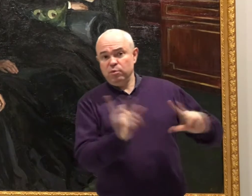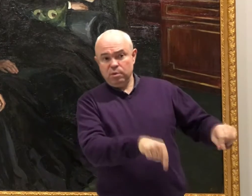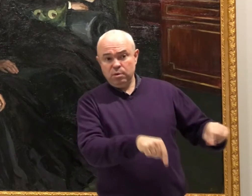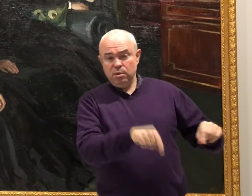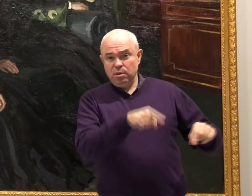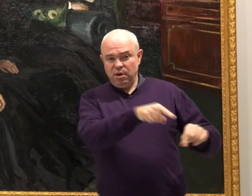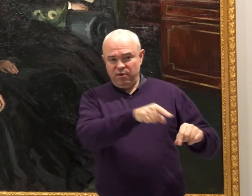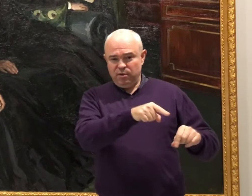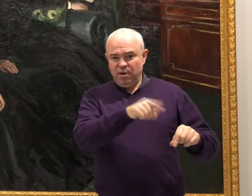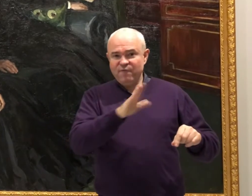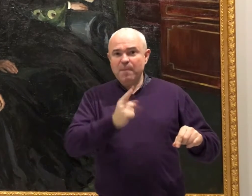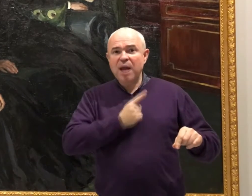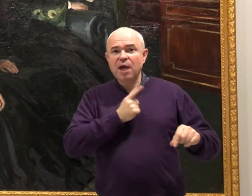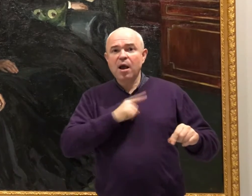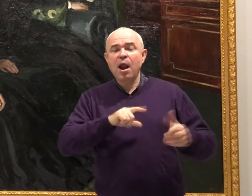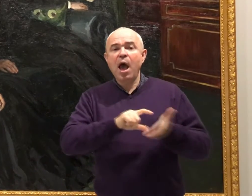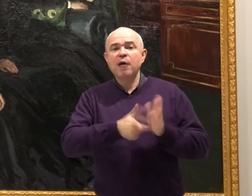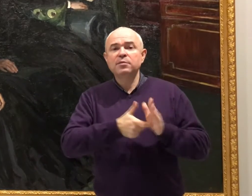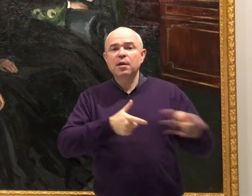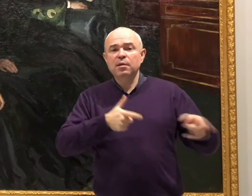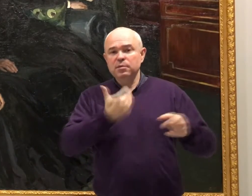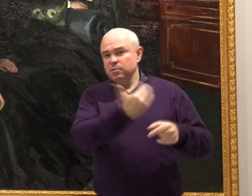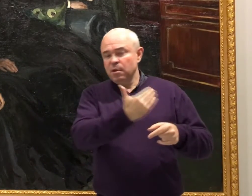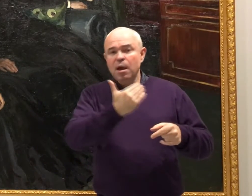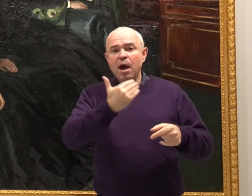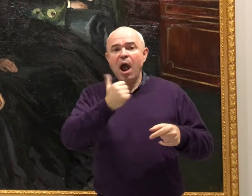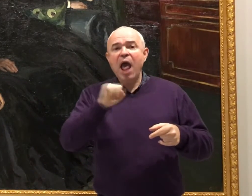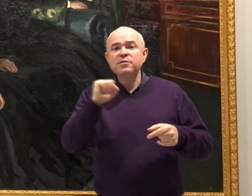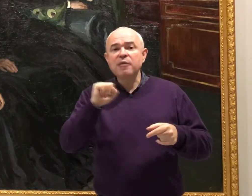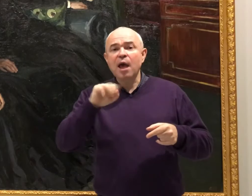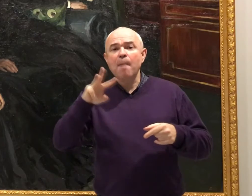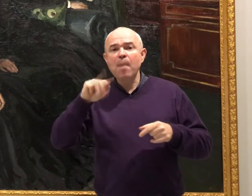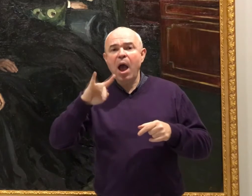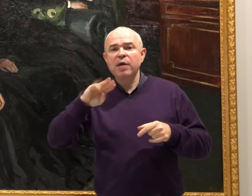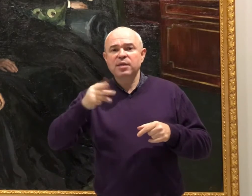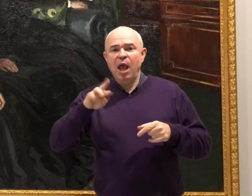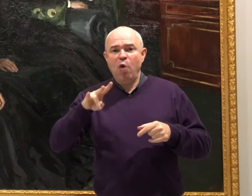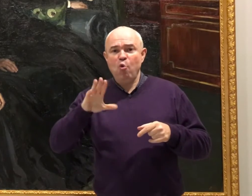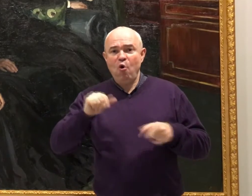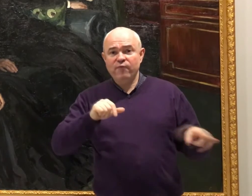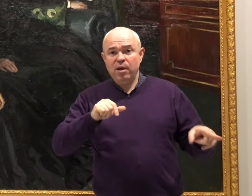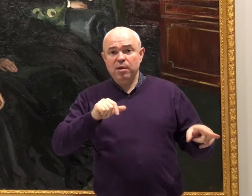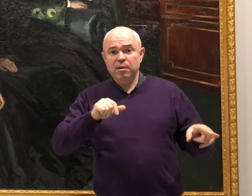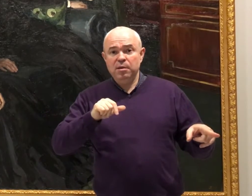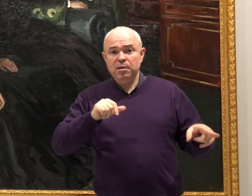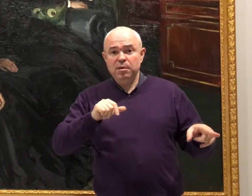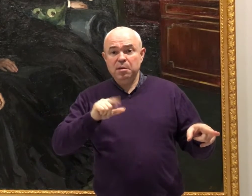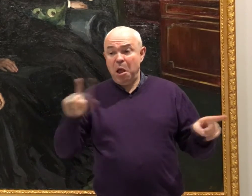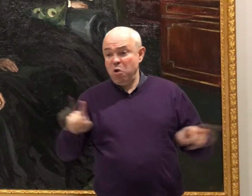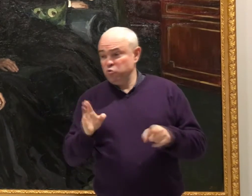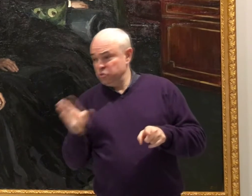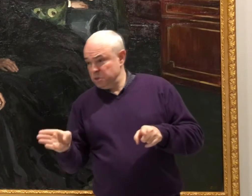Дети пойдут к Александру Мартьянову – на мастер-класс.